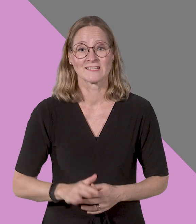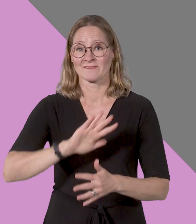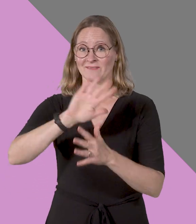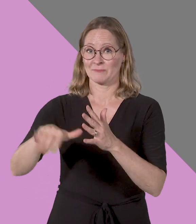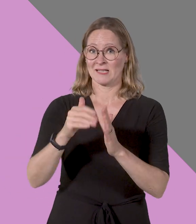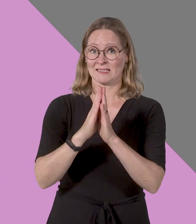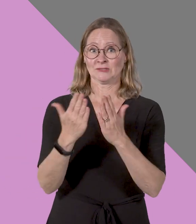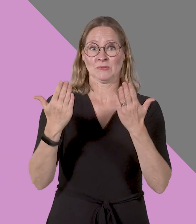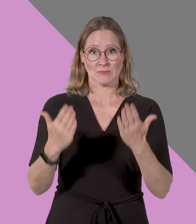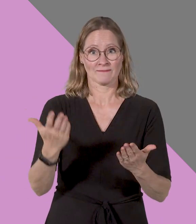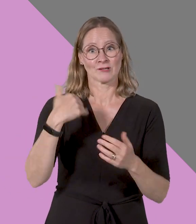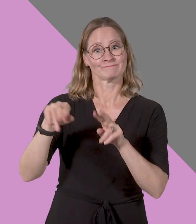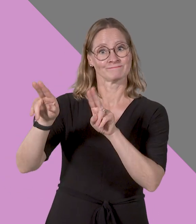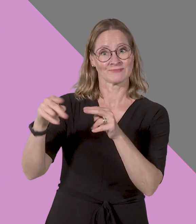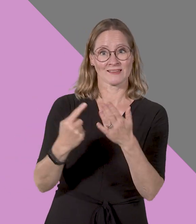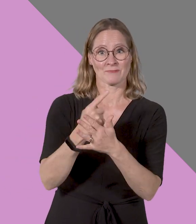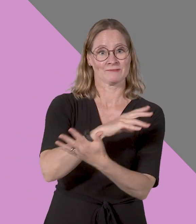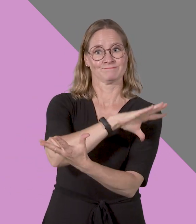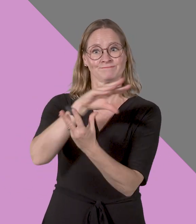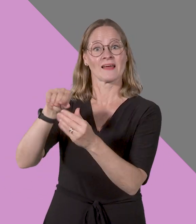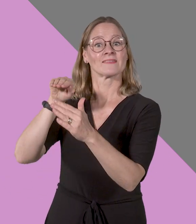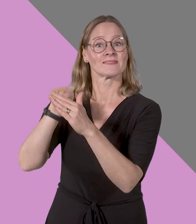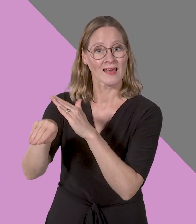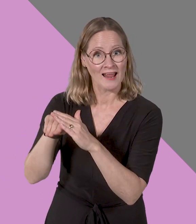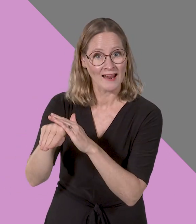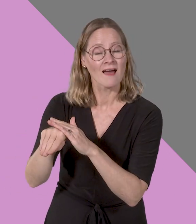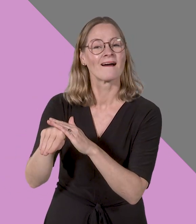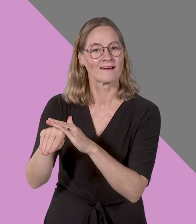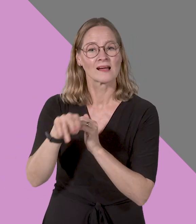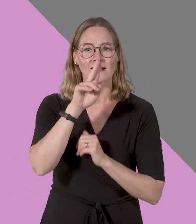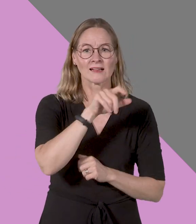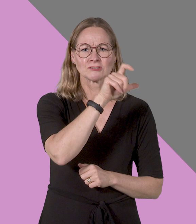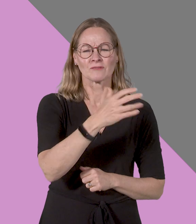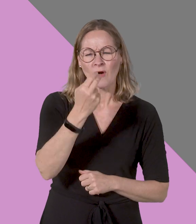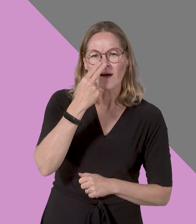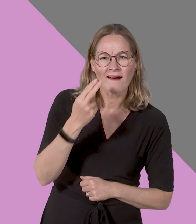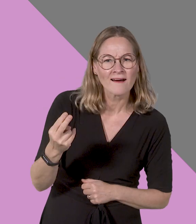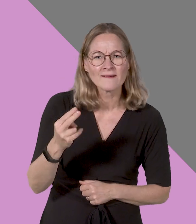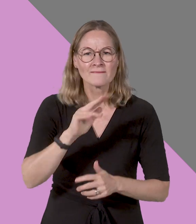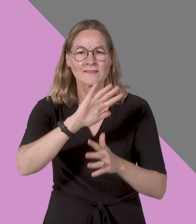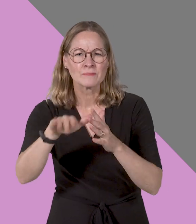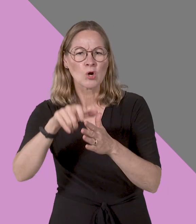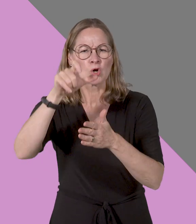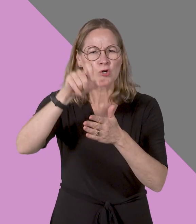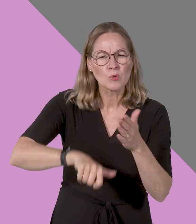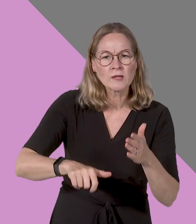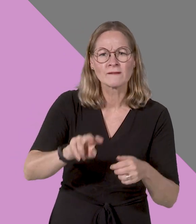Viittomakielisessä kirjastossa on nyt katsottavissa tapahtuman tallenne, - joka johdattaa katsojansa viittomakielisen runouden -